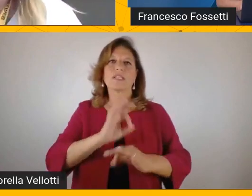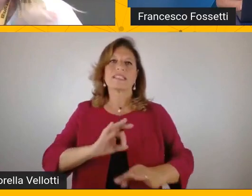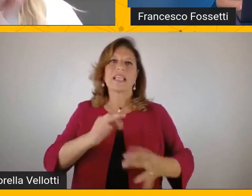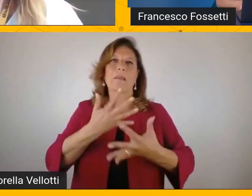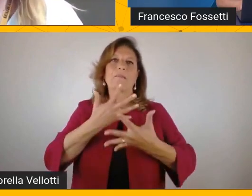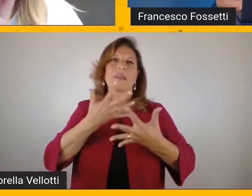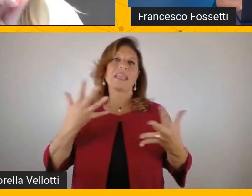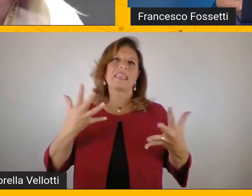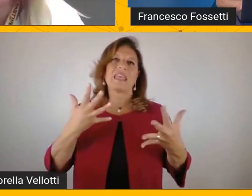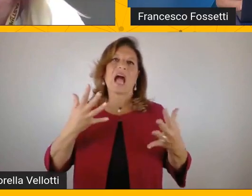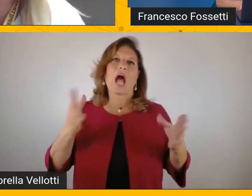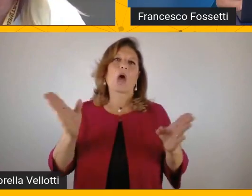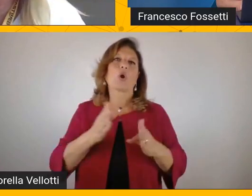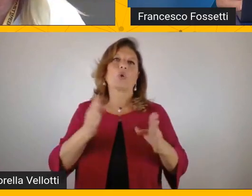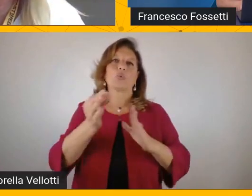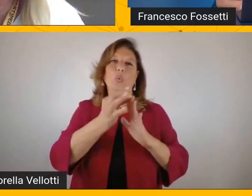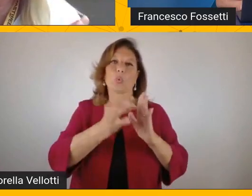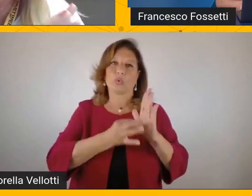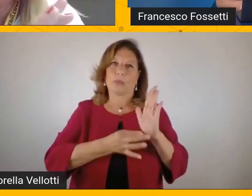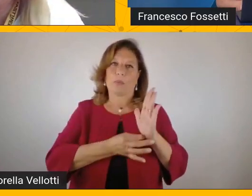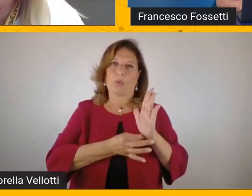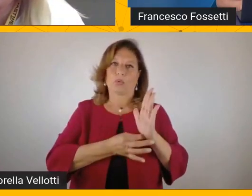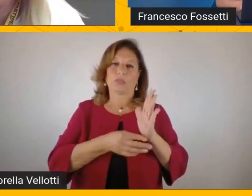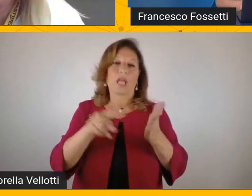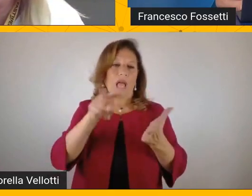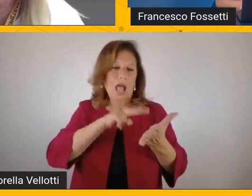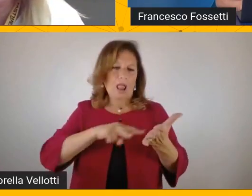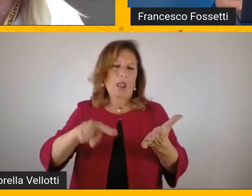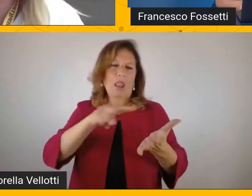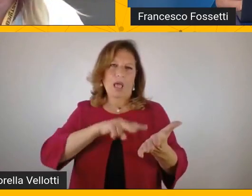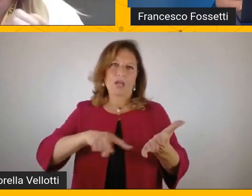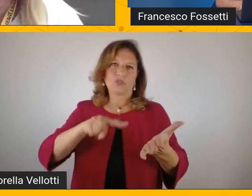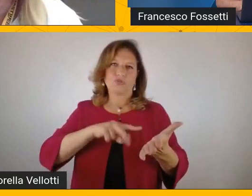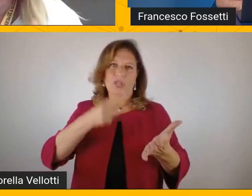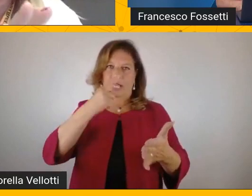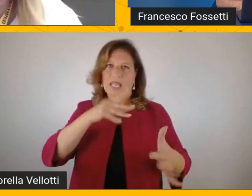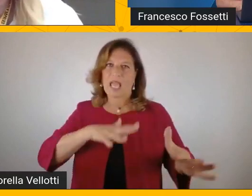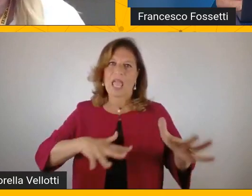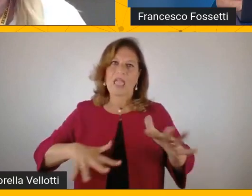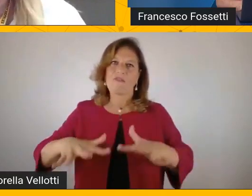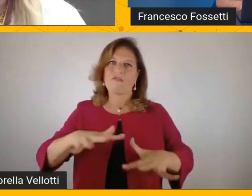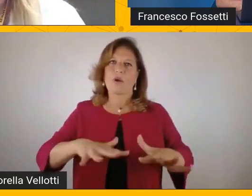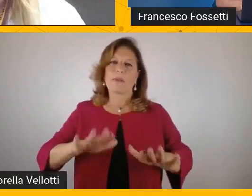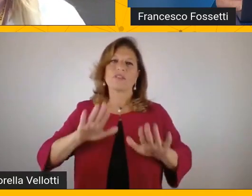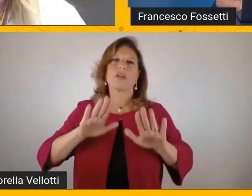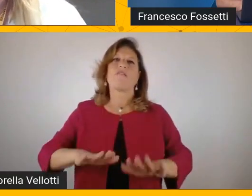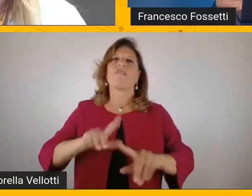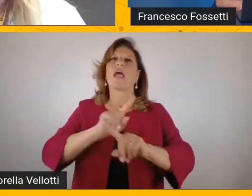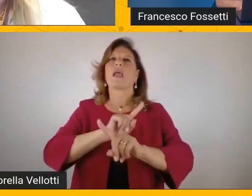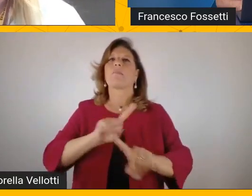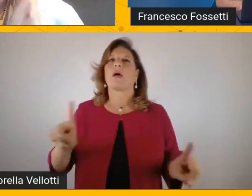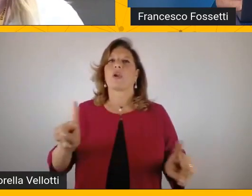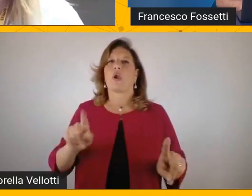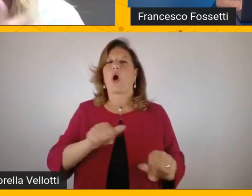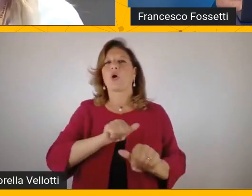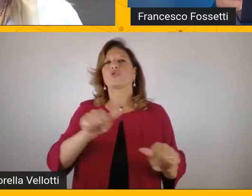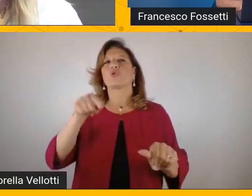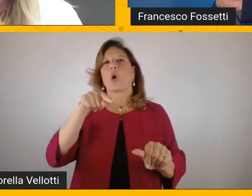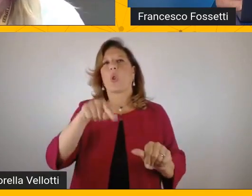sempre esaustivo su tutti gli aspetti quindi leggete fondamentalmente queste informazioni ma non fermatevi